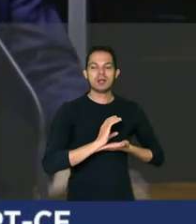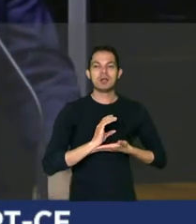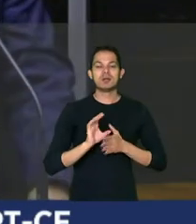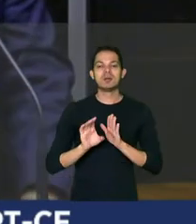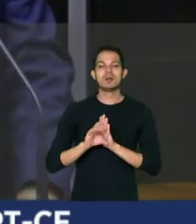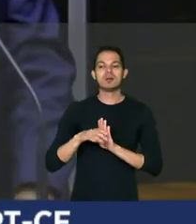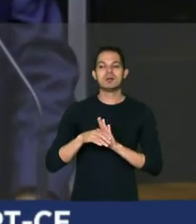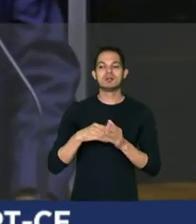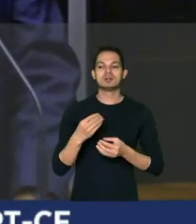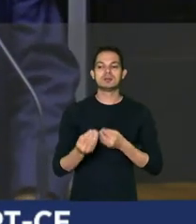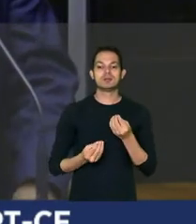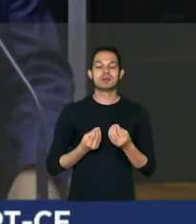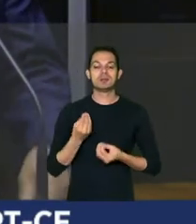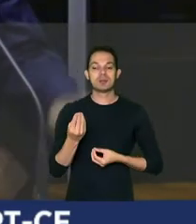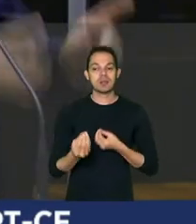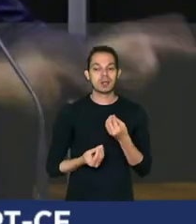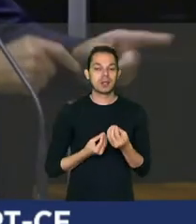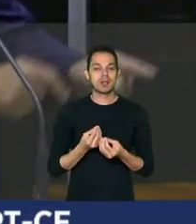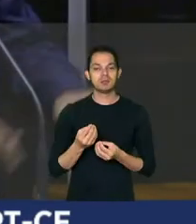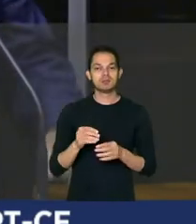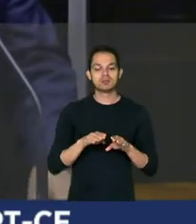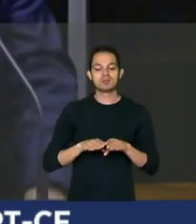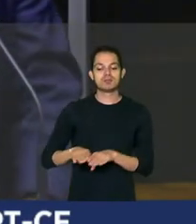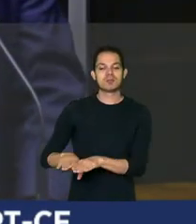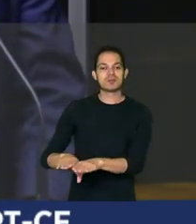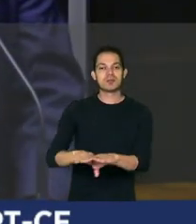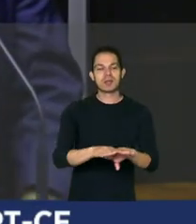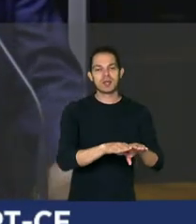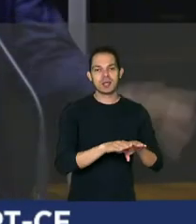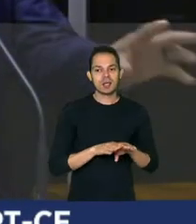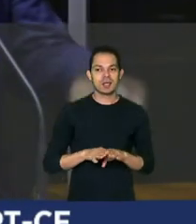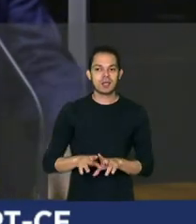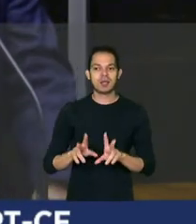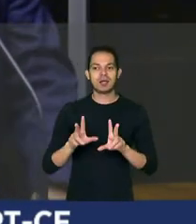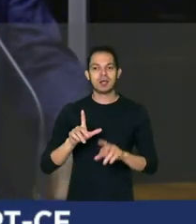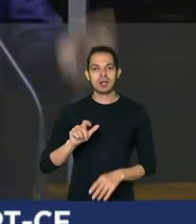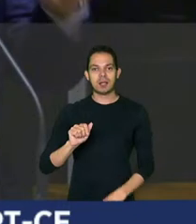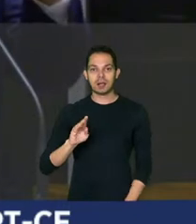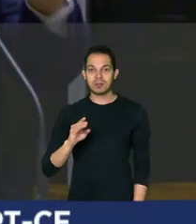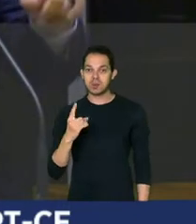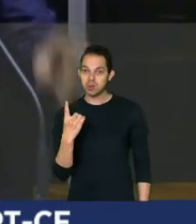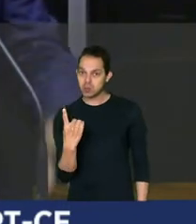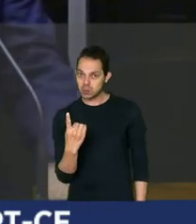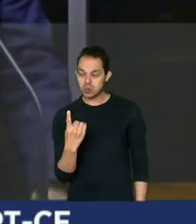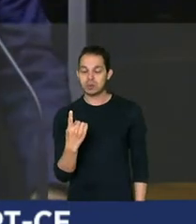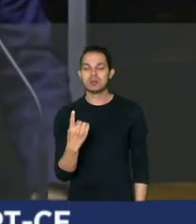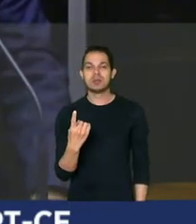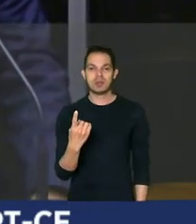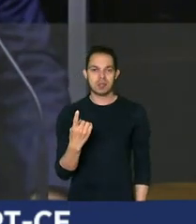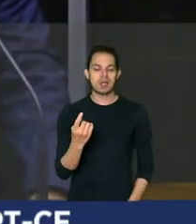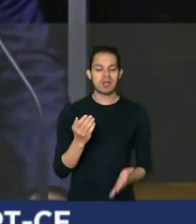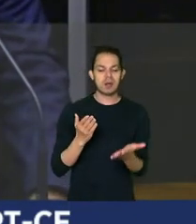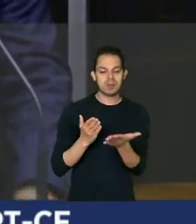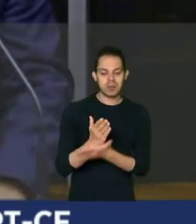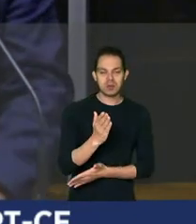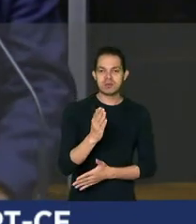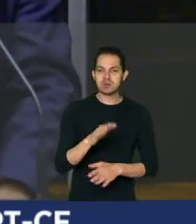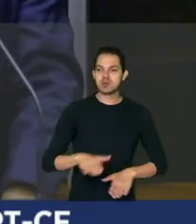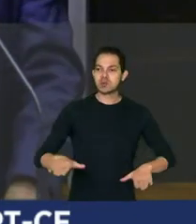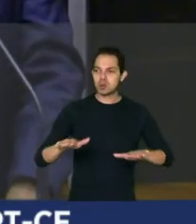DENTRO DE UM CONCEITO ABSOLUTAMENTE REPUBLICANO, COMO FOI A LAB 1, LEI ALDIR BLANC 1 QUE APROVAMOS POR